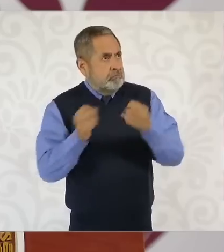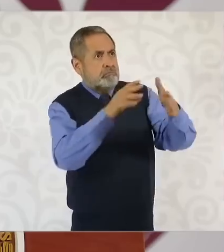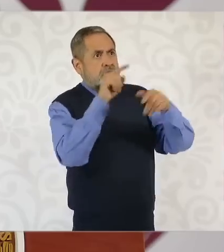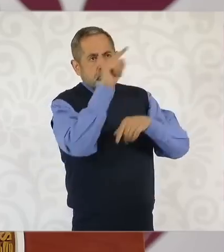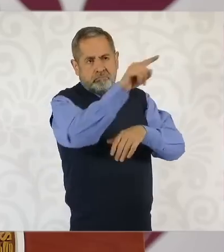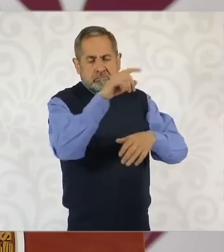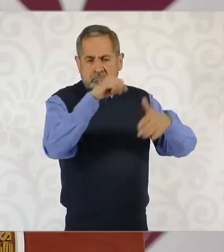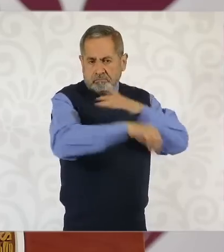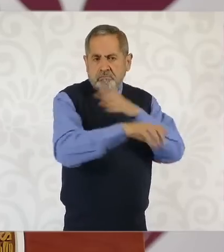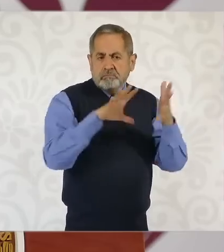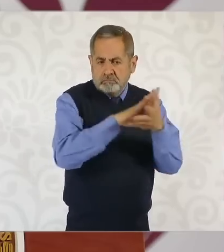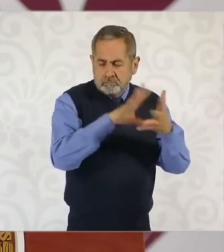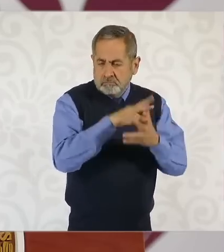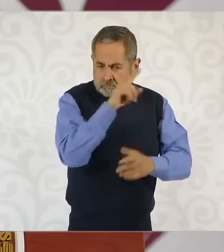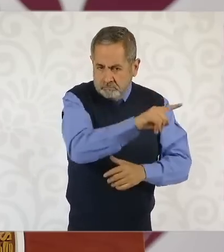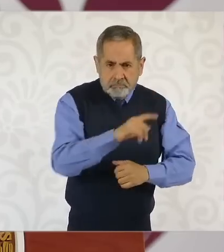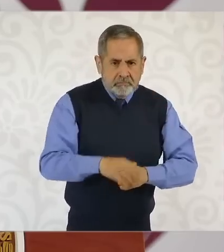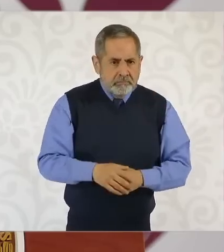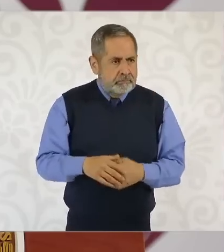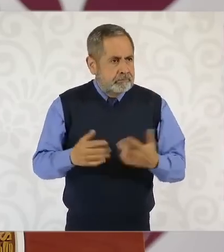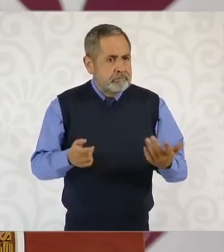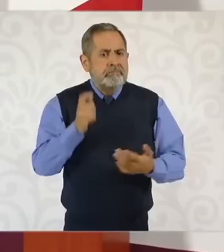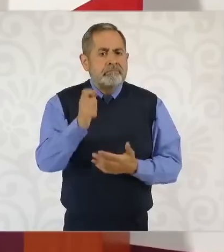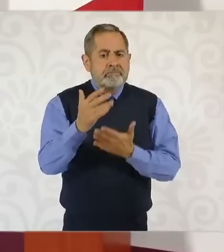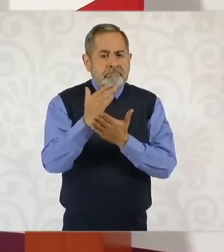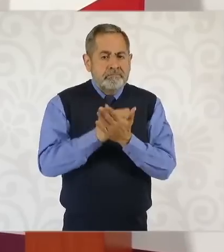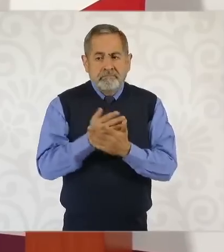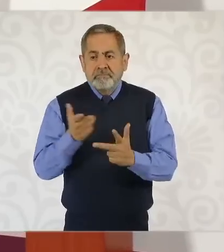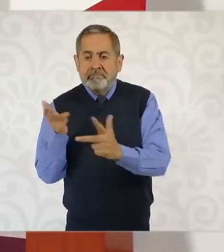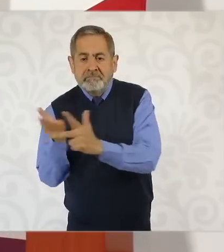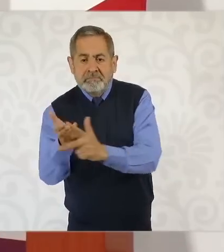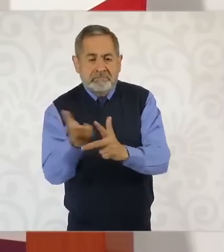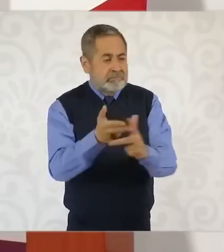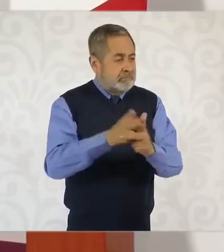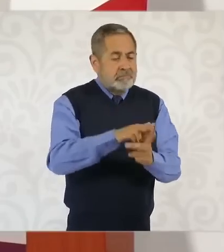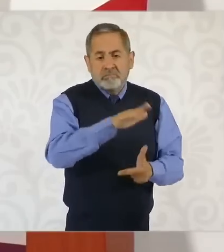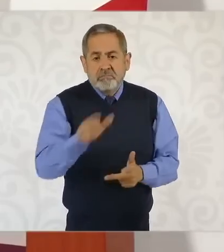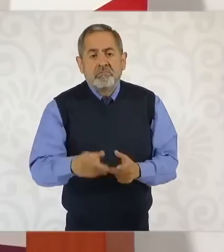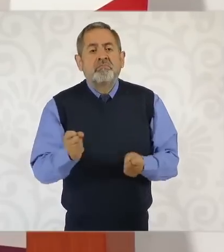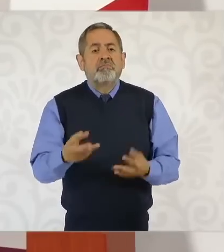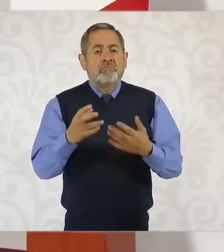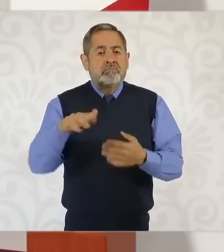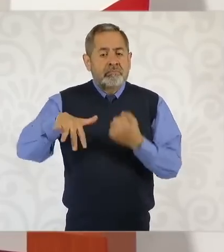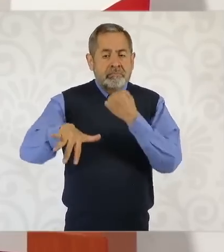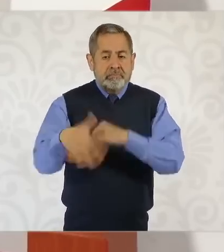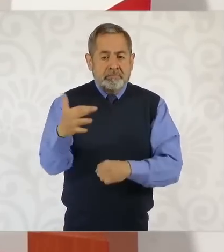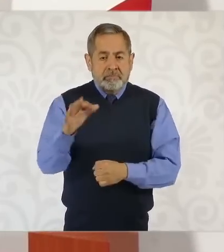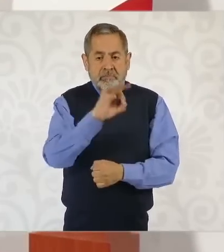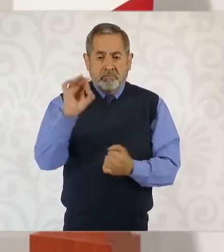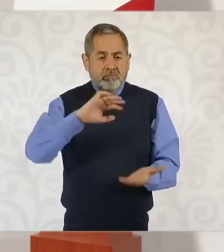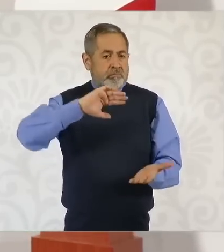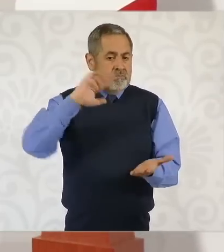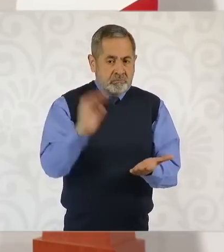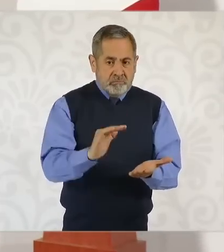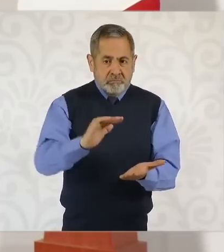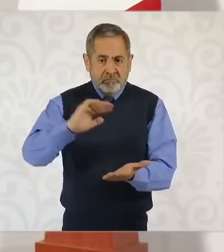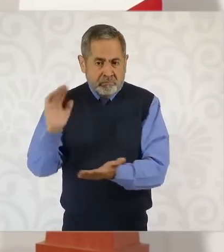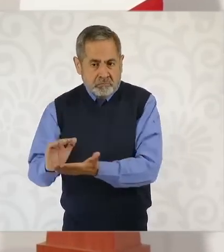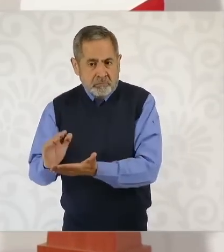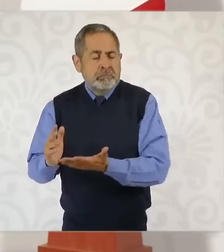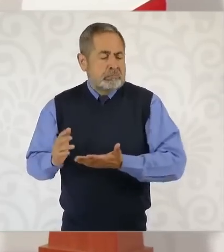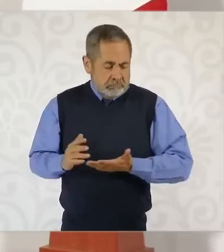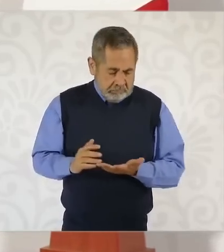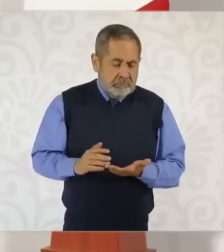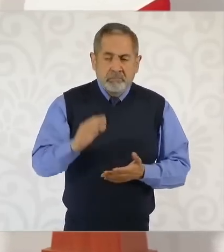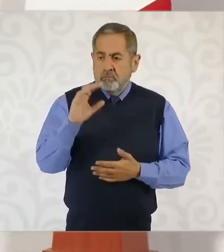permitido una reducción de homicidios dolosos del 15% en nuestro país entre octubre de 2024 y